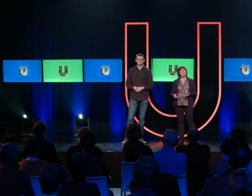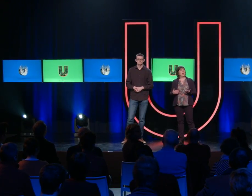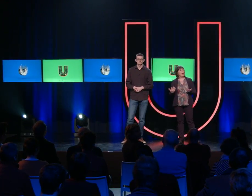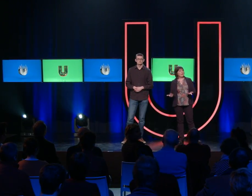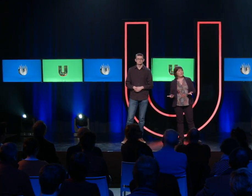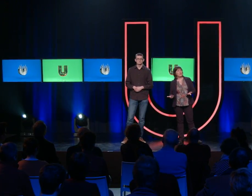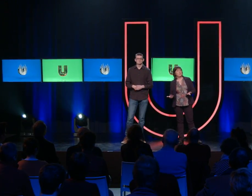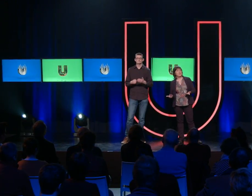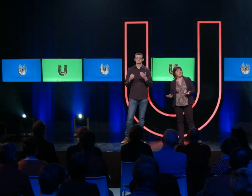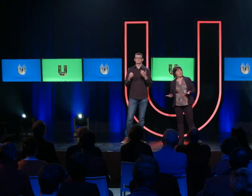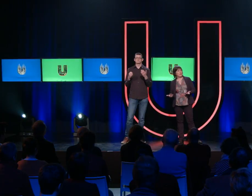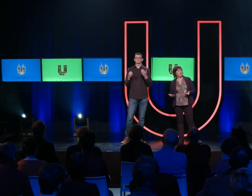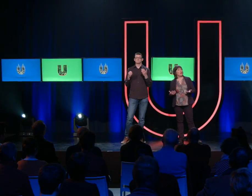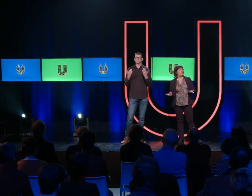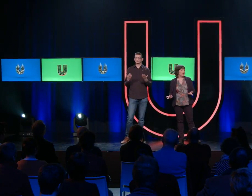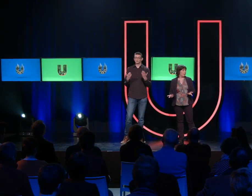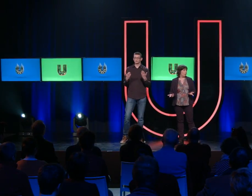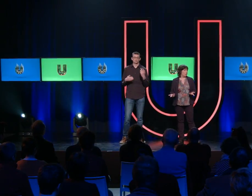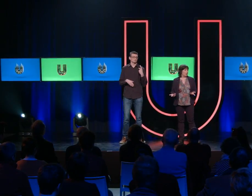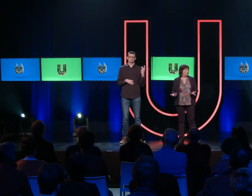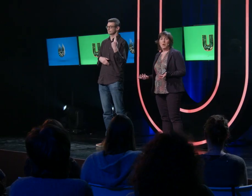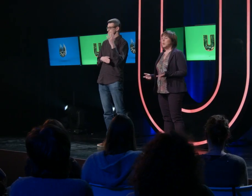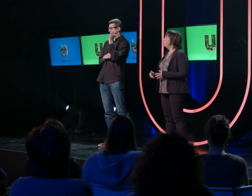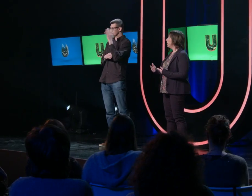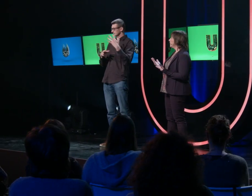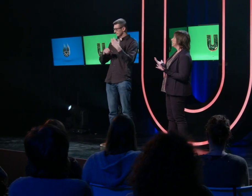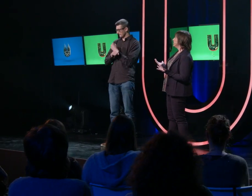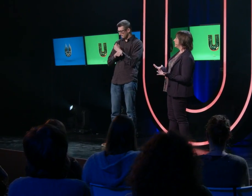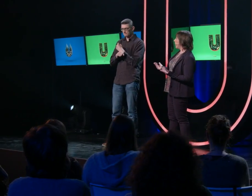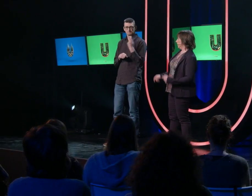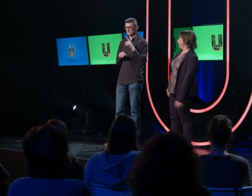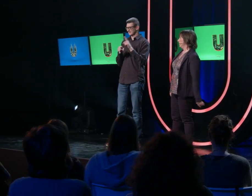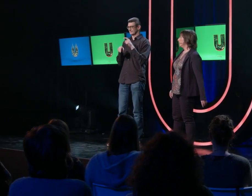om een aantal misverstanden uit de weg te ruimen. We doen dat samen.